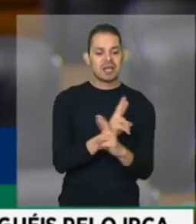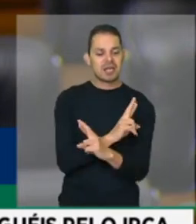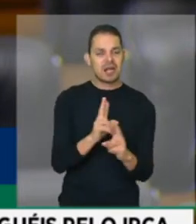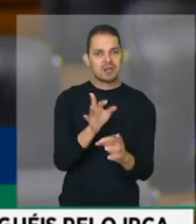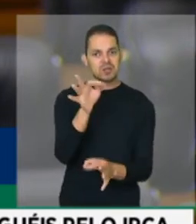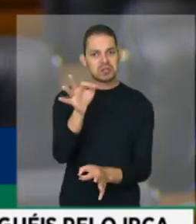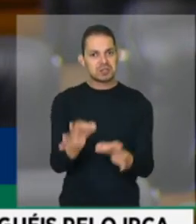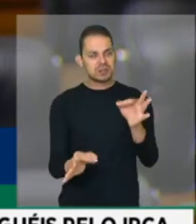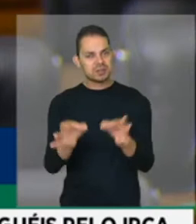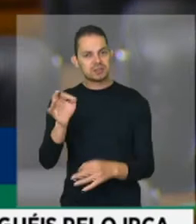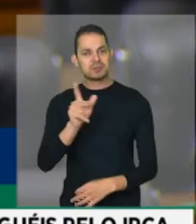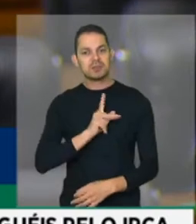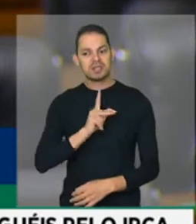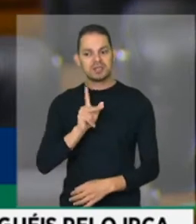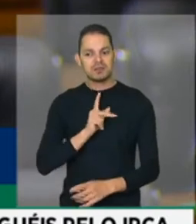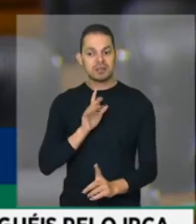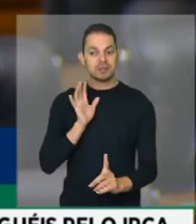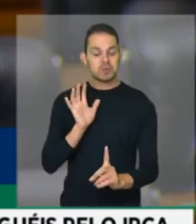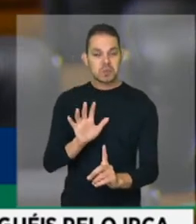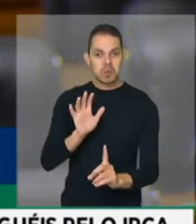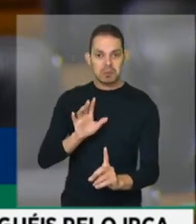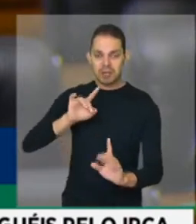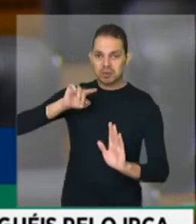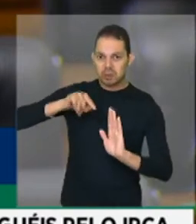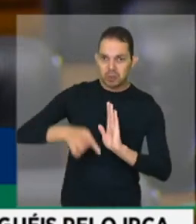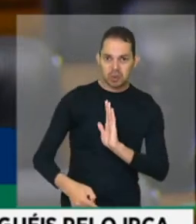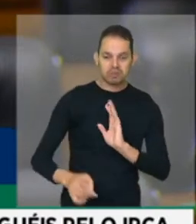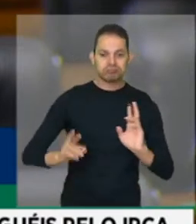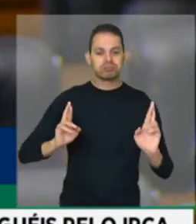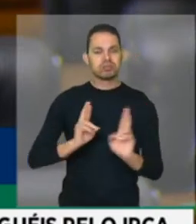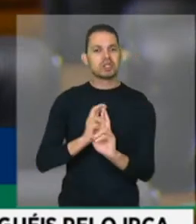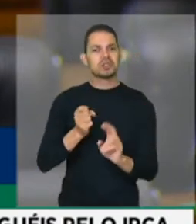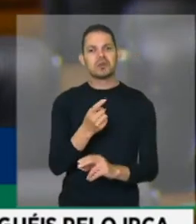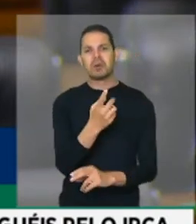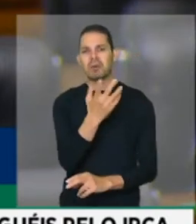PRIVADAS... PRIVADAS... TENDO O IMPACTO PROFUNDO DE MILHÕES E MILHÕES DE PESSOAS E EMPRESAS. PORTANTO NÓS